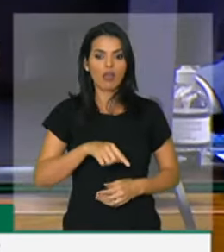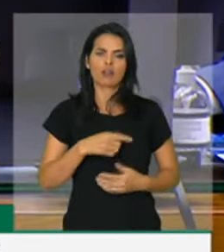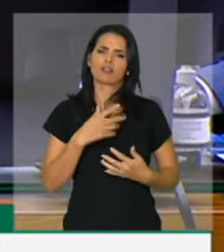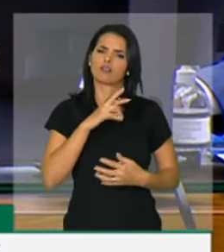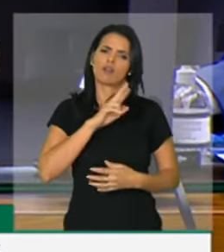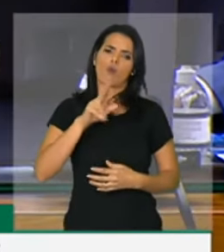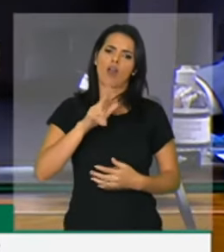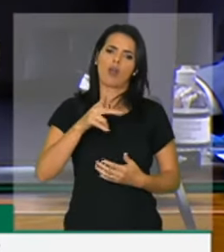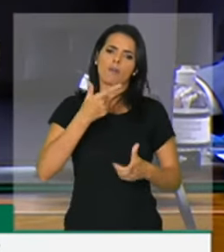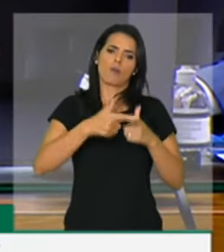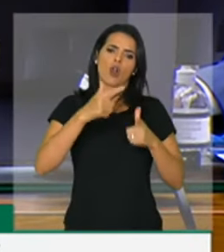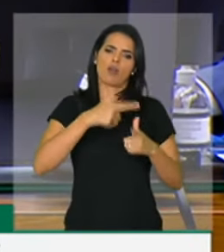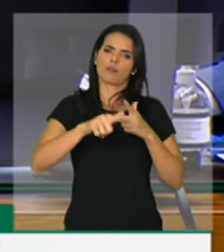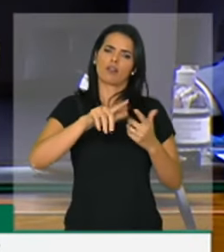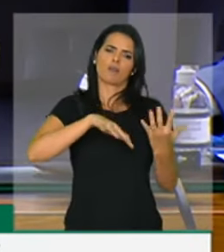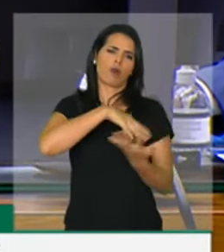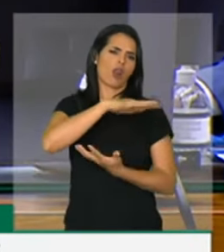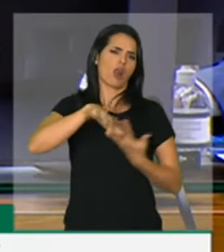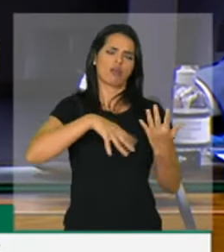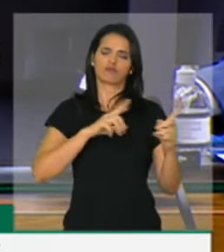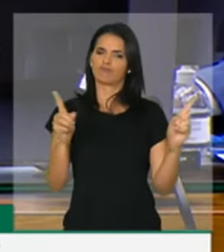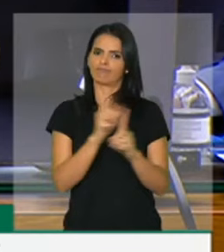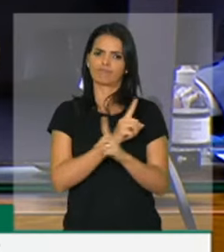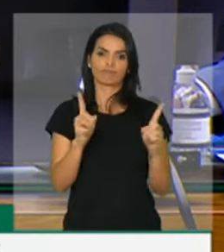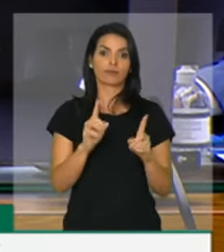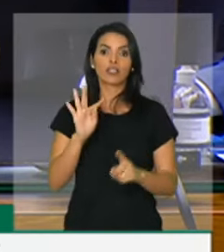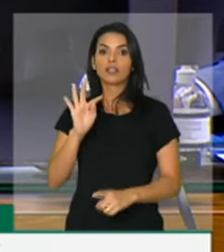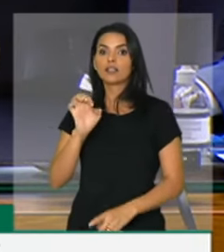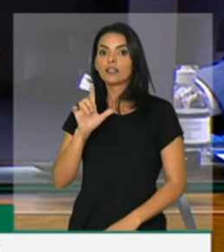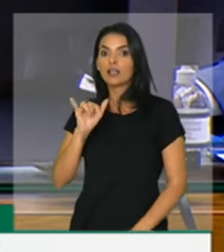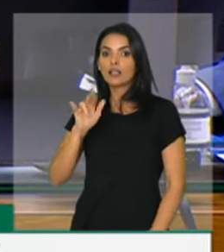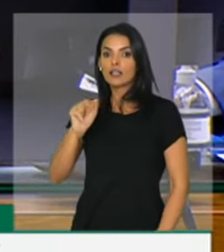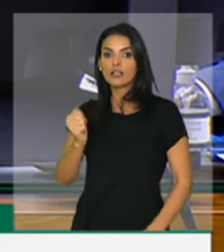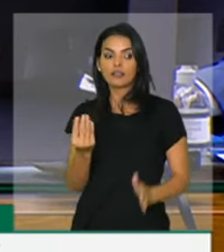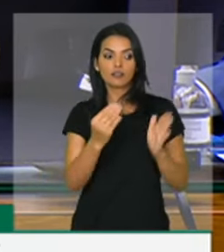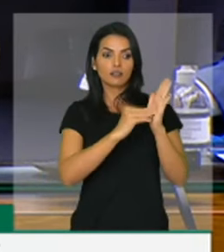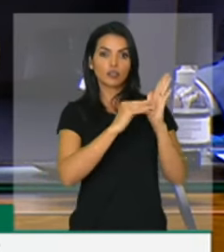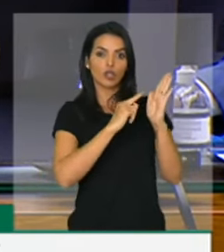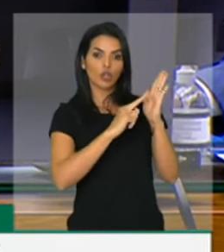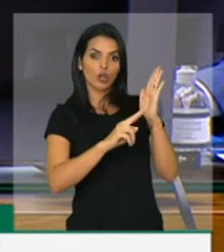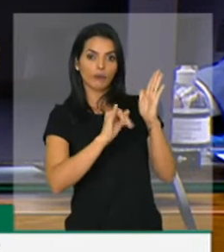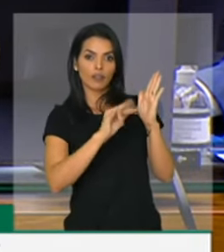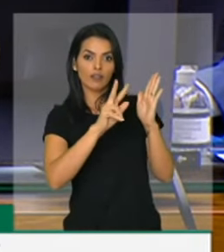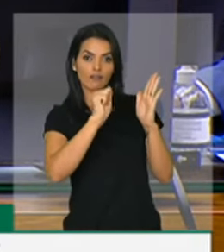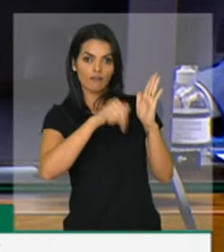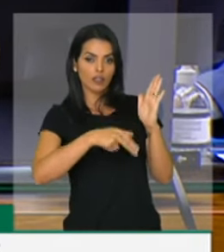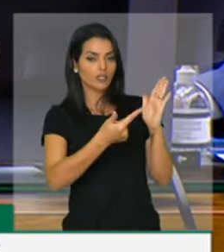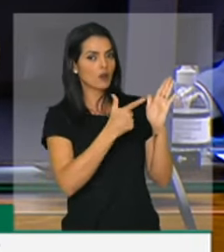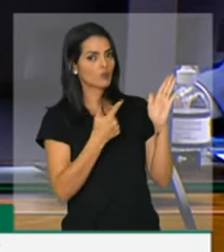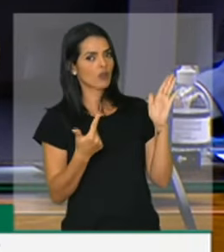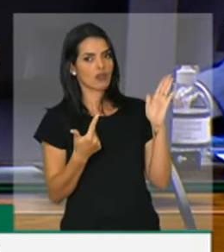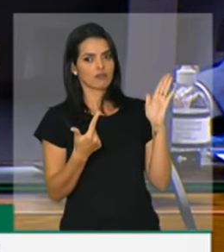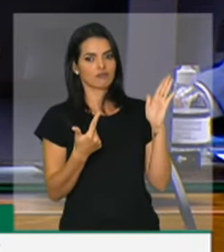[PRESIDENTE]: DEPUTADA TALÍRIA NÃO CONSTA O NOME DO DEPUTADO IVAN VALENTE AQUI EM TODAS OS INSCRITOS. EU LI A LISTA TODA, EU LI 2 CONTRA E TODOS A